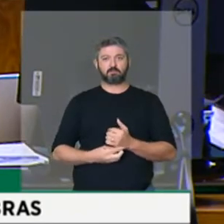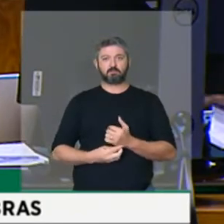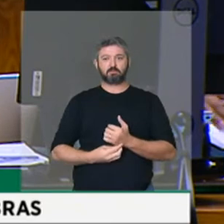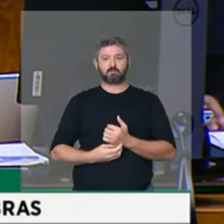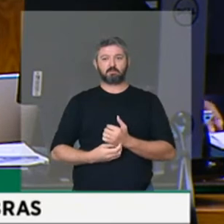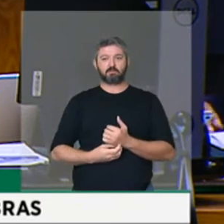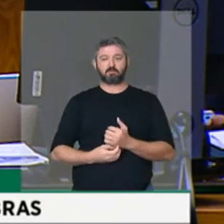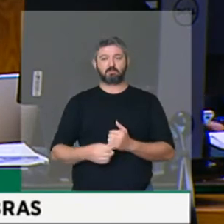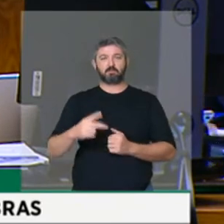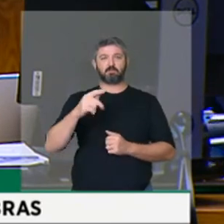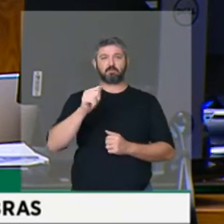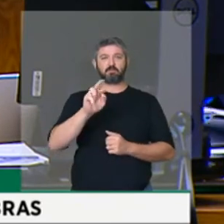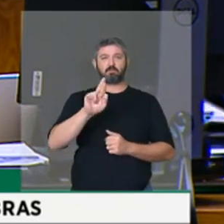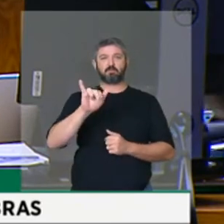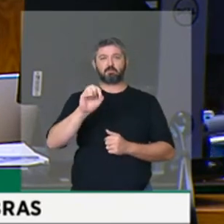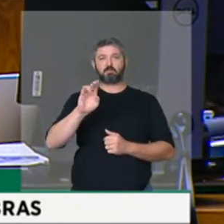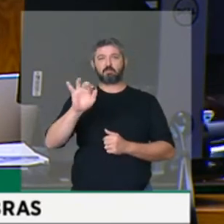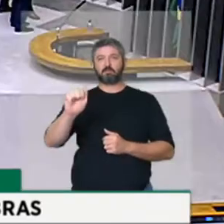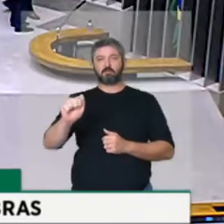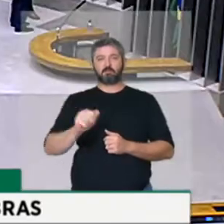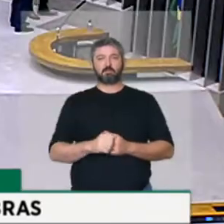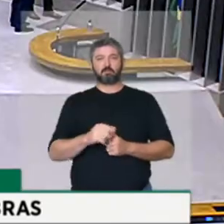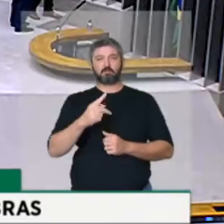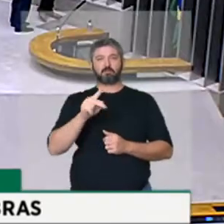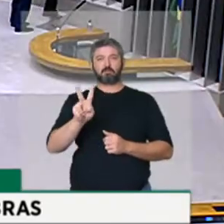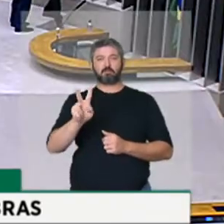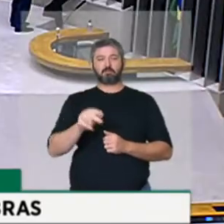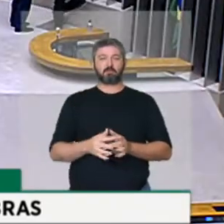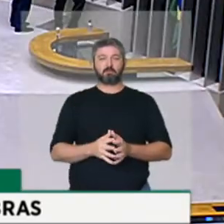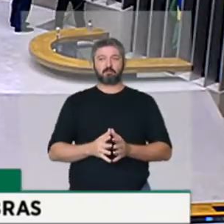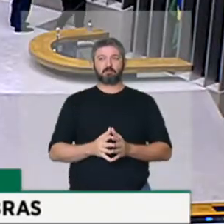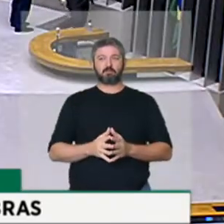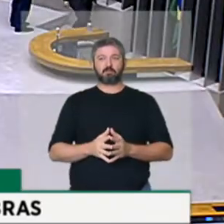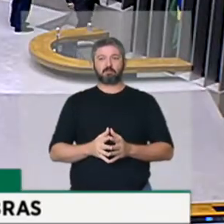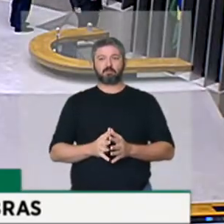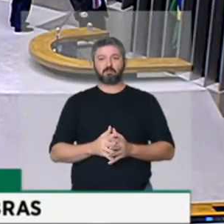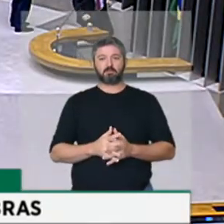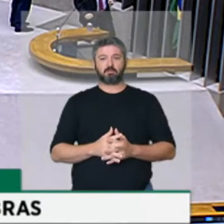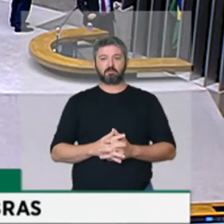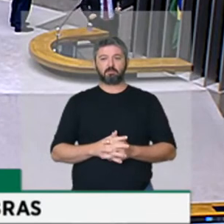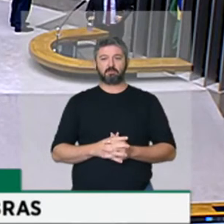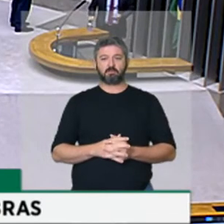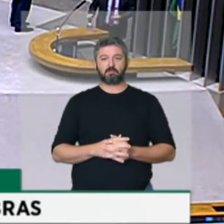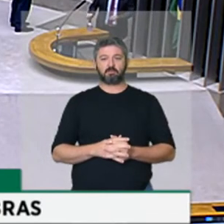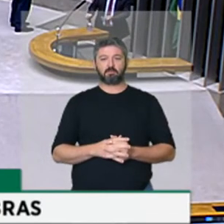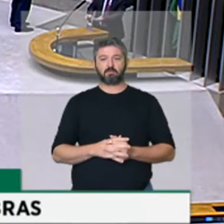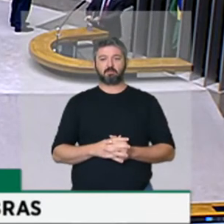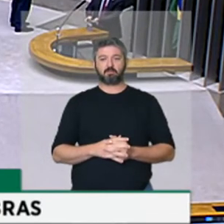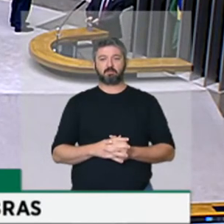É SIM O NOSSO VOTO. -- [PRESIDENTE]: COMO ORIENTA CIDADANIA? -- [DEPUTADO]: CIDADANIA, SR. PRESIDENTE, ORIENTA VOTO NÃO.